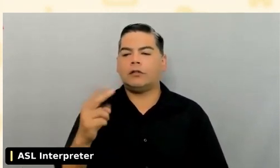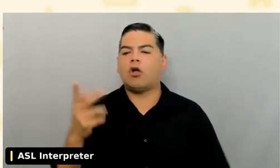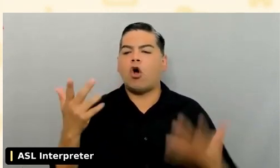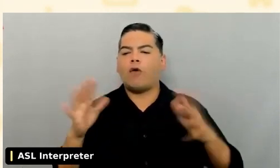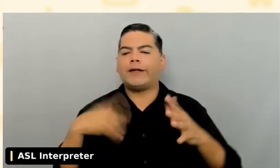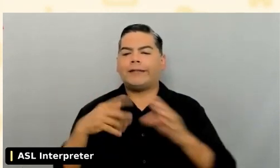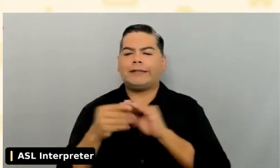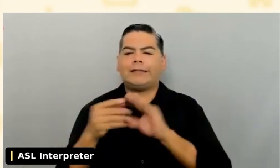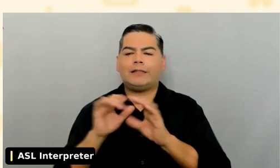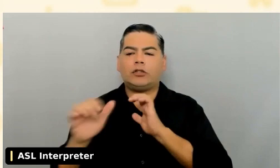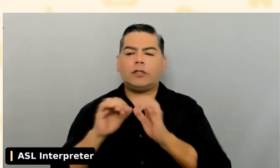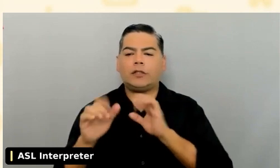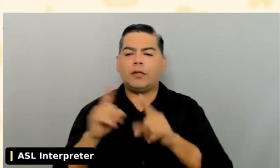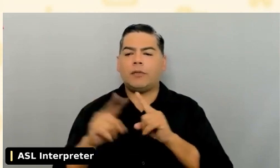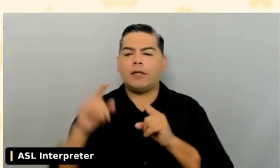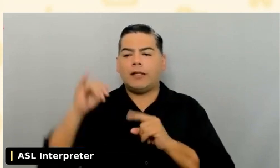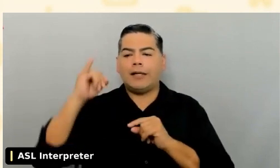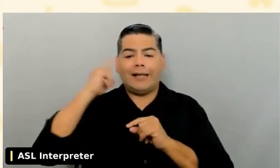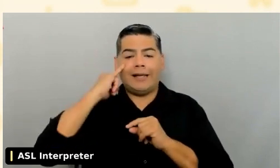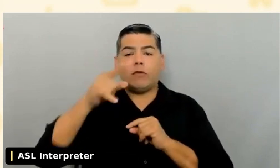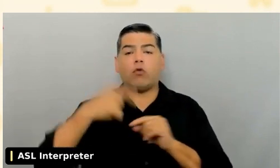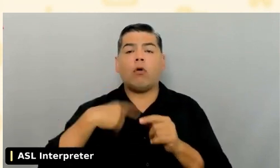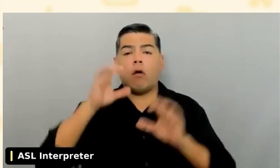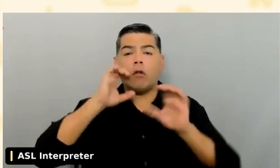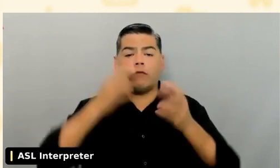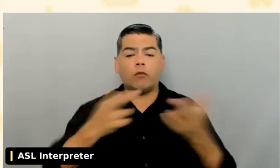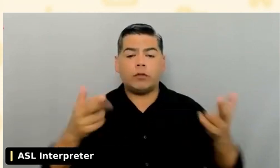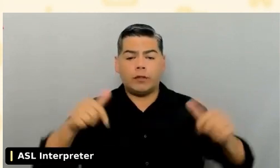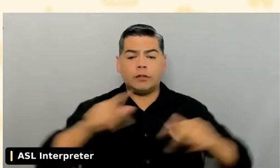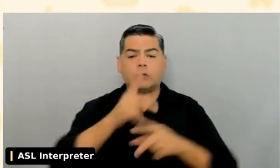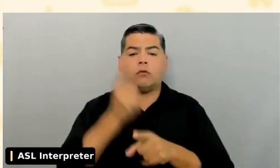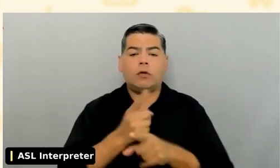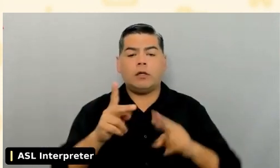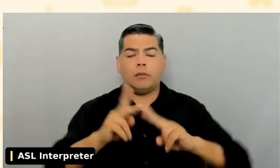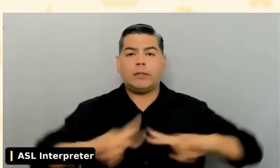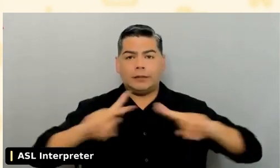Pero creo que si estás buscando los recursos, has venido al lugar correcto. Quiero decir, estás aquí escuchando esto,